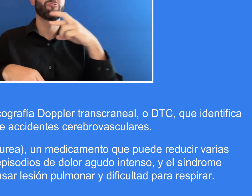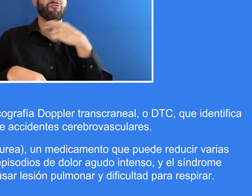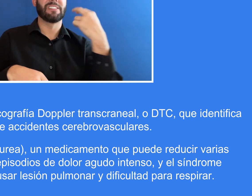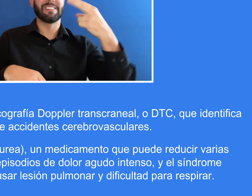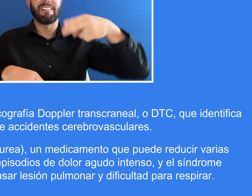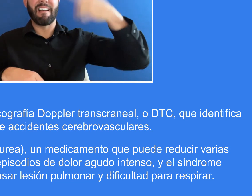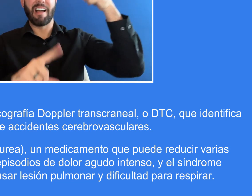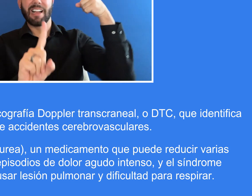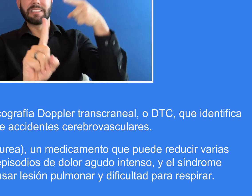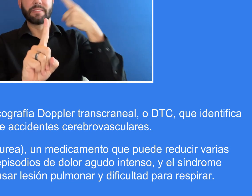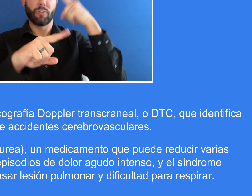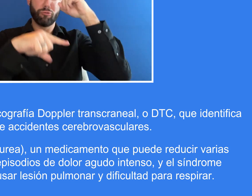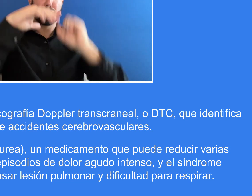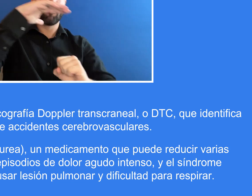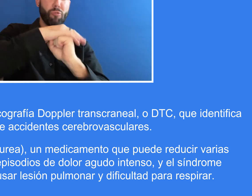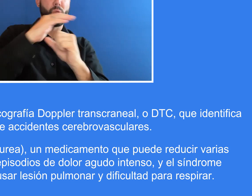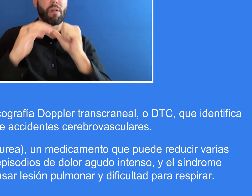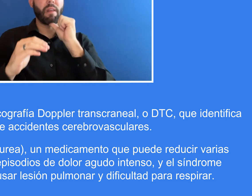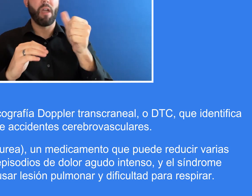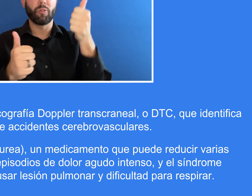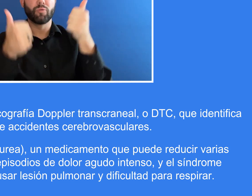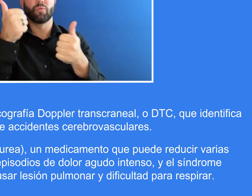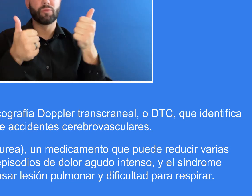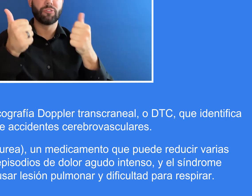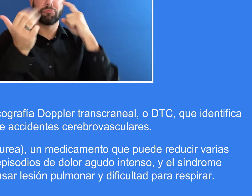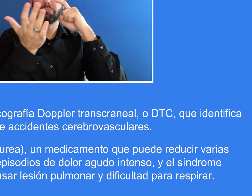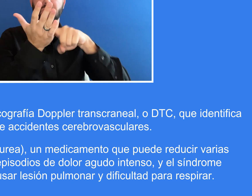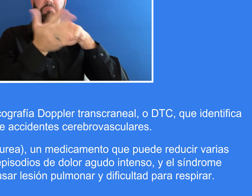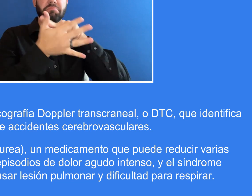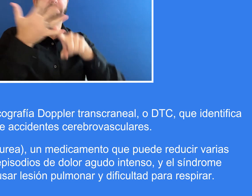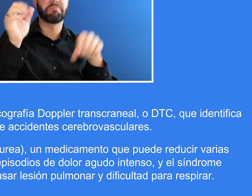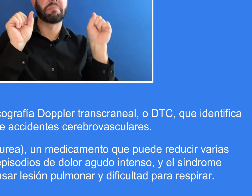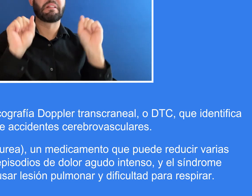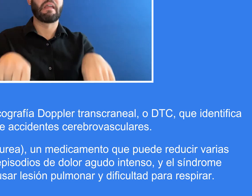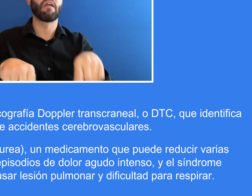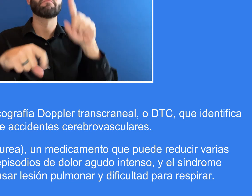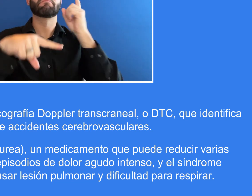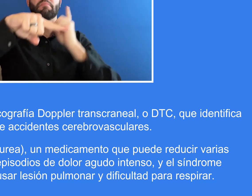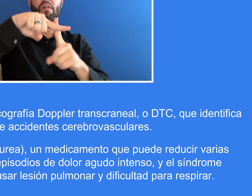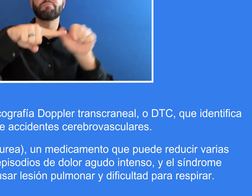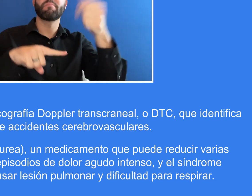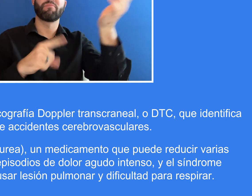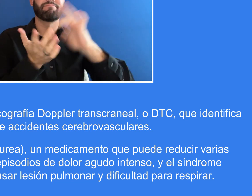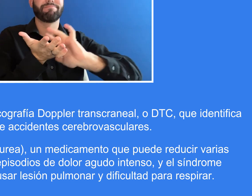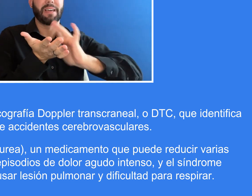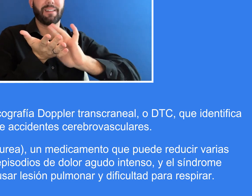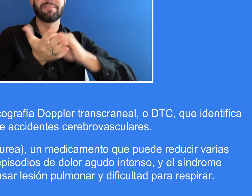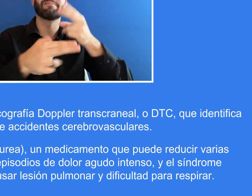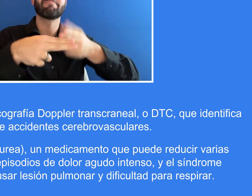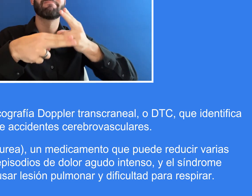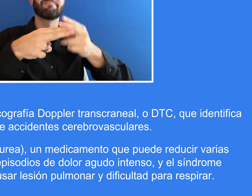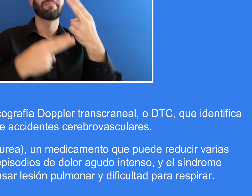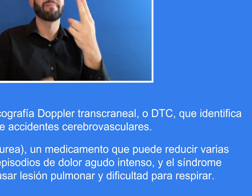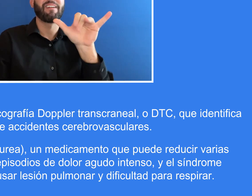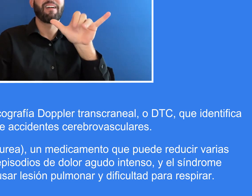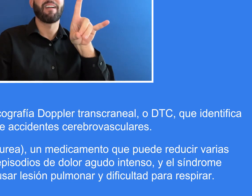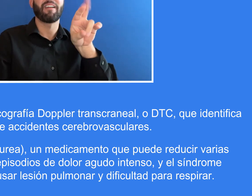La hidroxicarbamida (o hidroxiurea), un medicamento que puede reducir varias complicaciones,